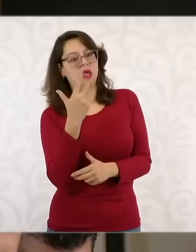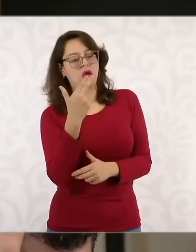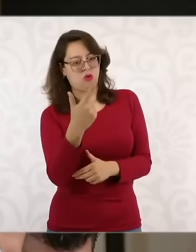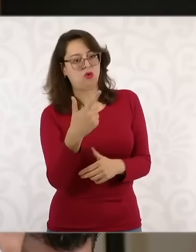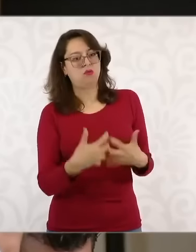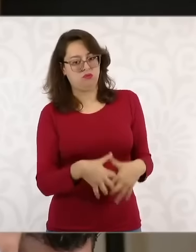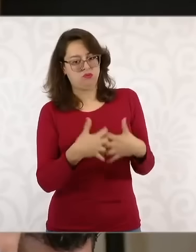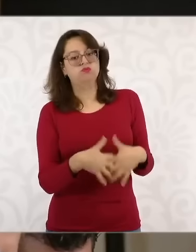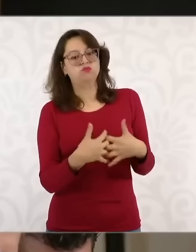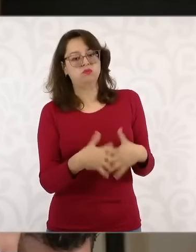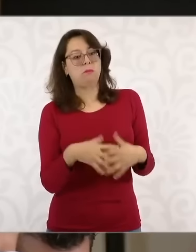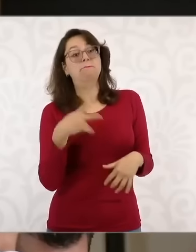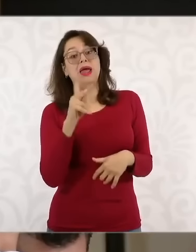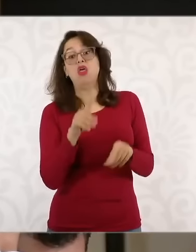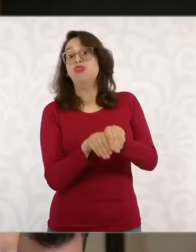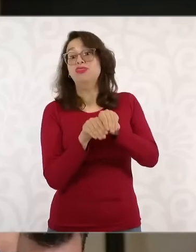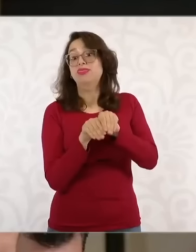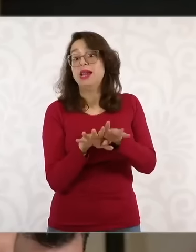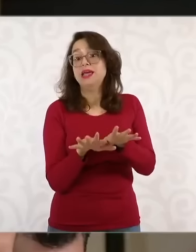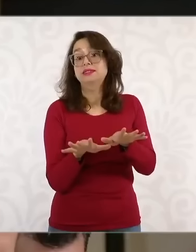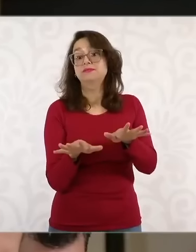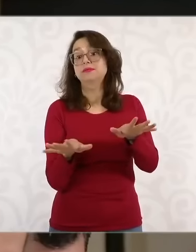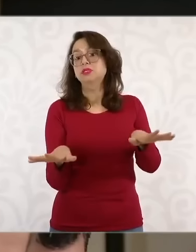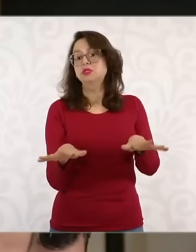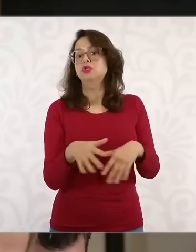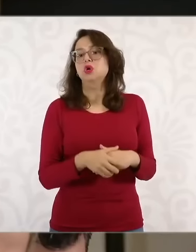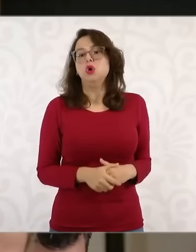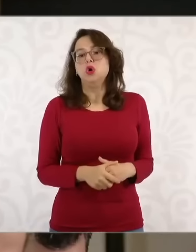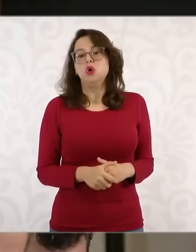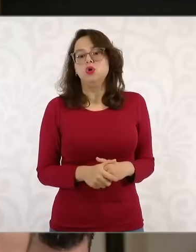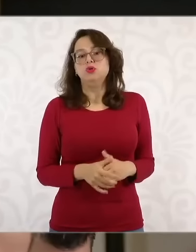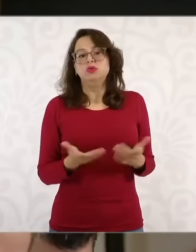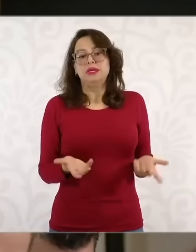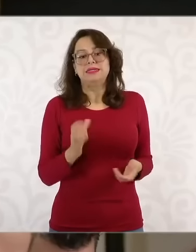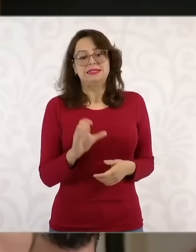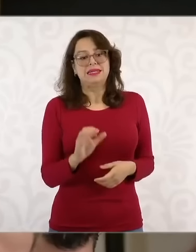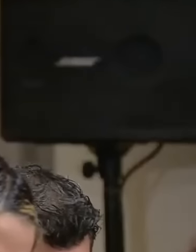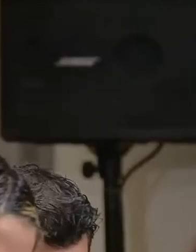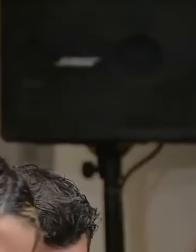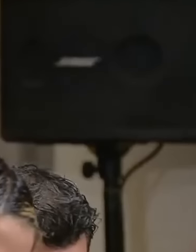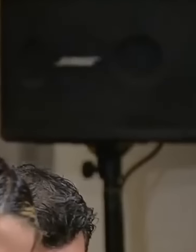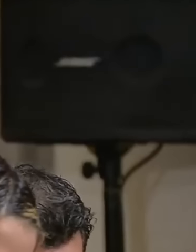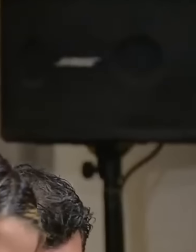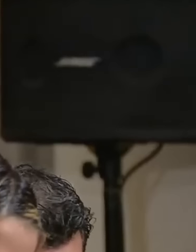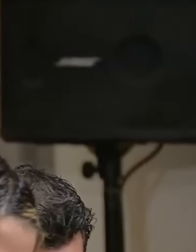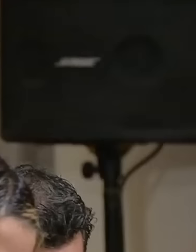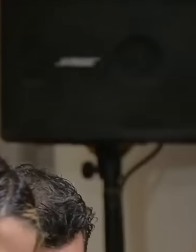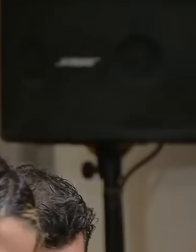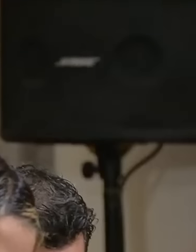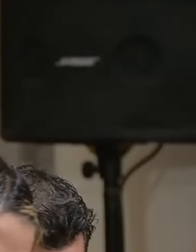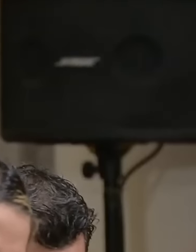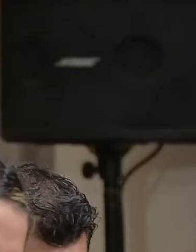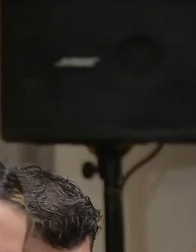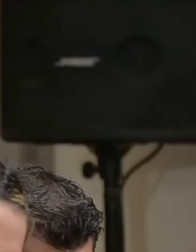secretaria, si me lo permite, este eh en donde CFE tiene el monopolio, ¿no? El monopolio natural.